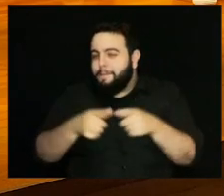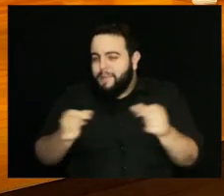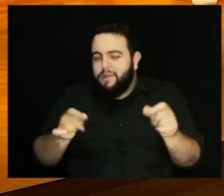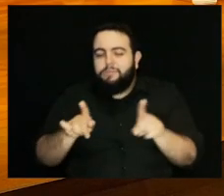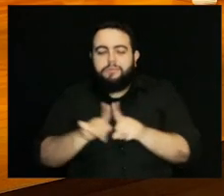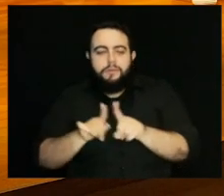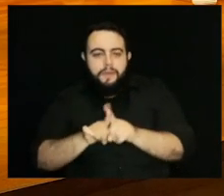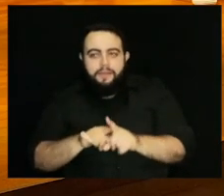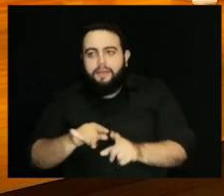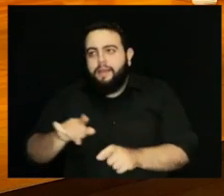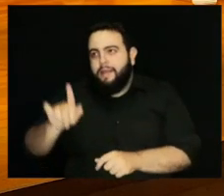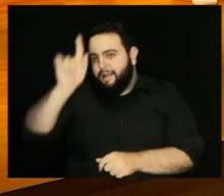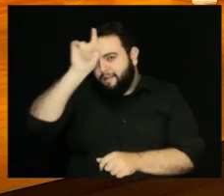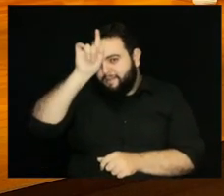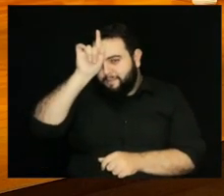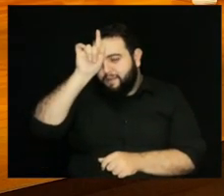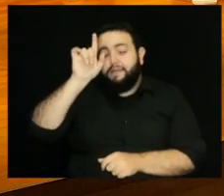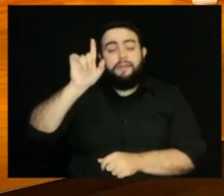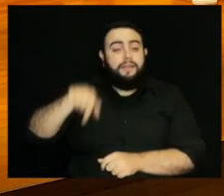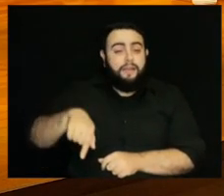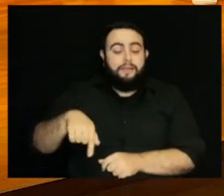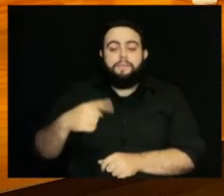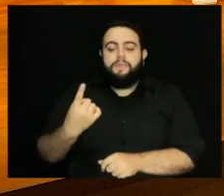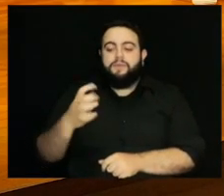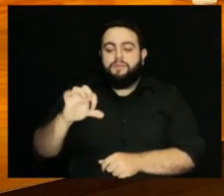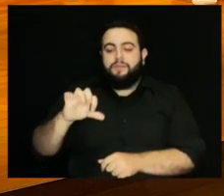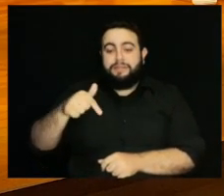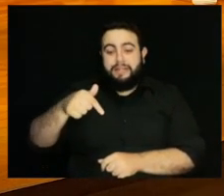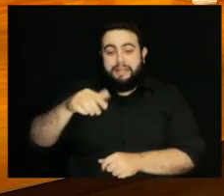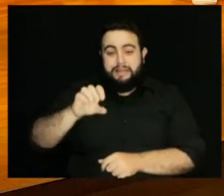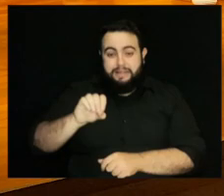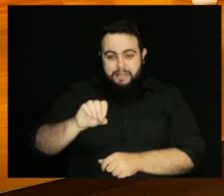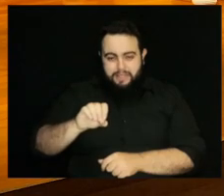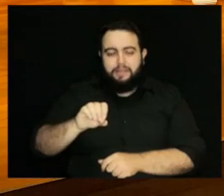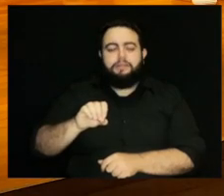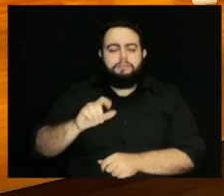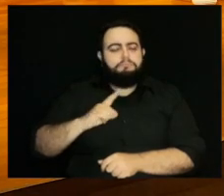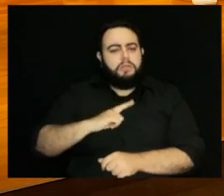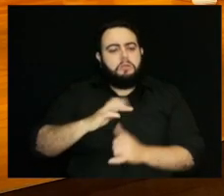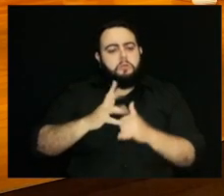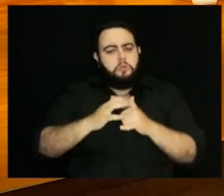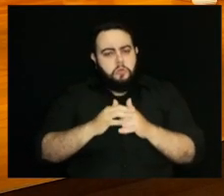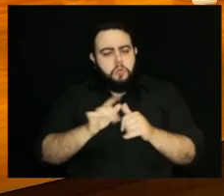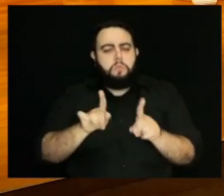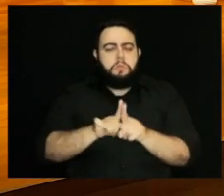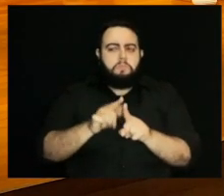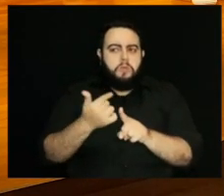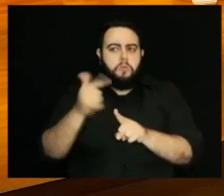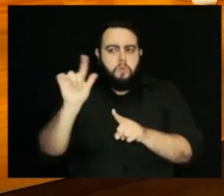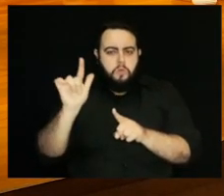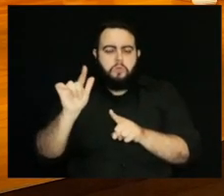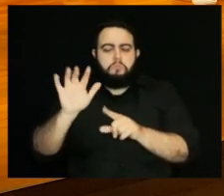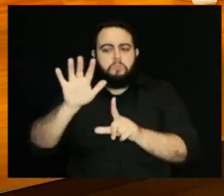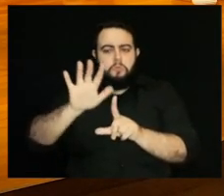disco de 1970. Ele tá no Spotify, tá nas plataformas todas, tá no YouTube agora, que chama Liverpool. O